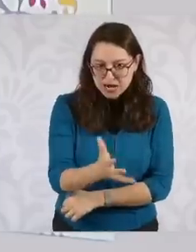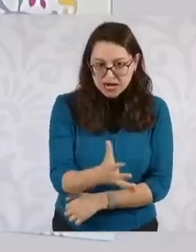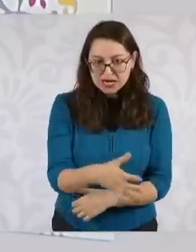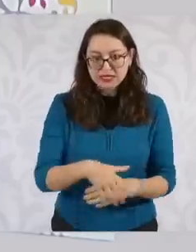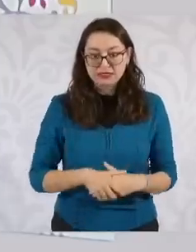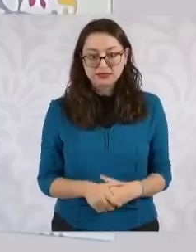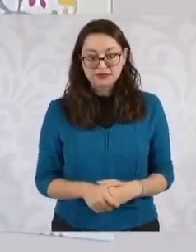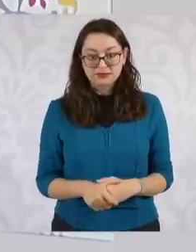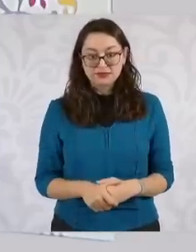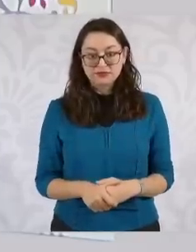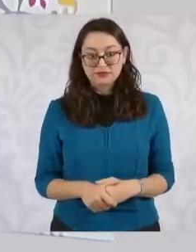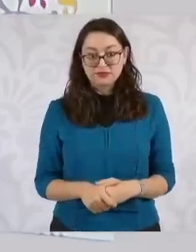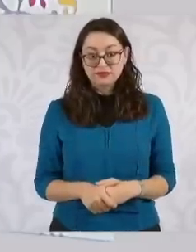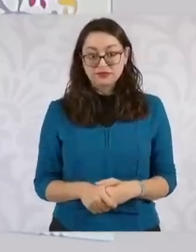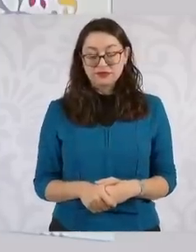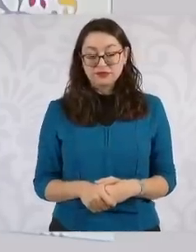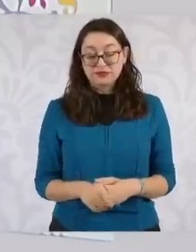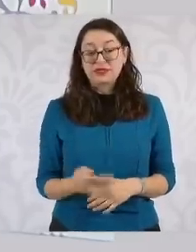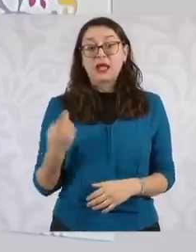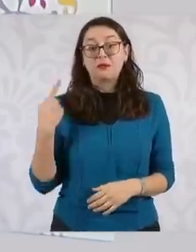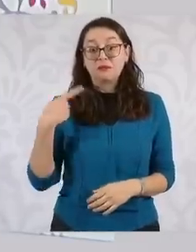pero que no se nos olvide al pueblo de México